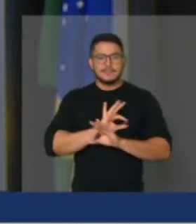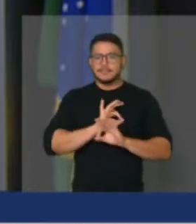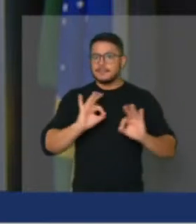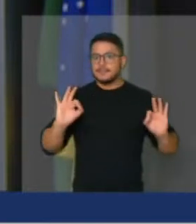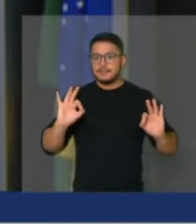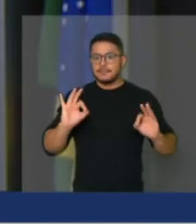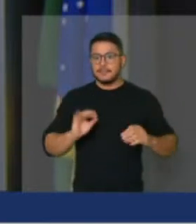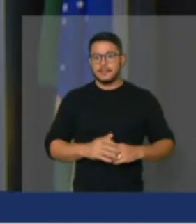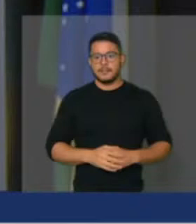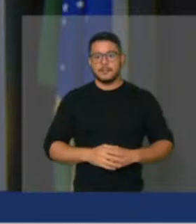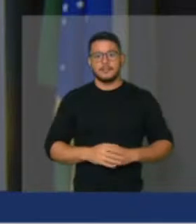CARNAVAL, VAI VOLTAR PRAIA, VAI VOLTAR FESTA NÃO SEI PARA